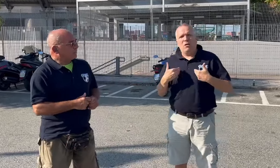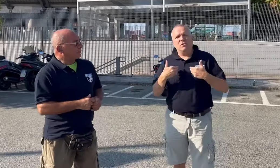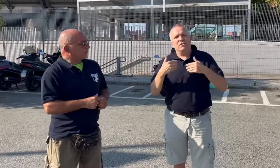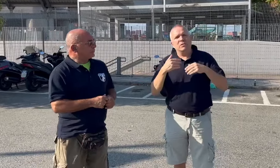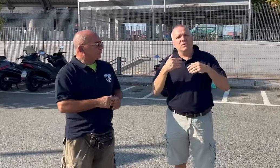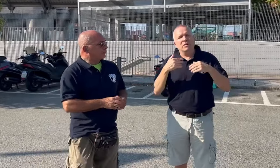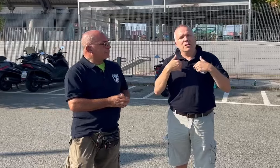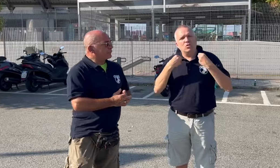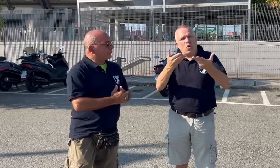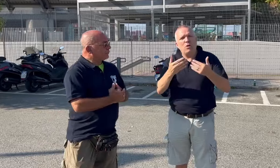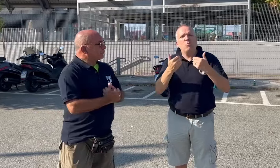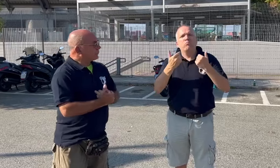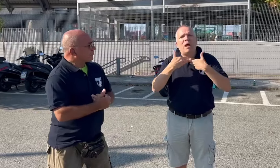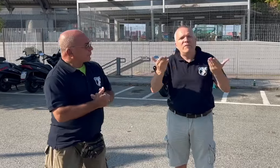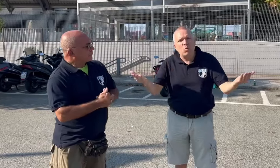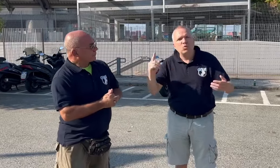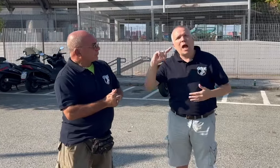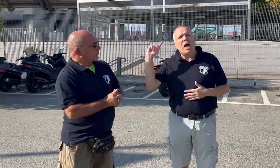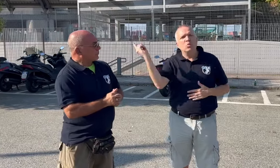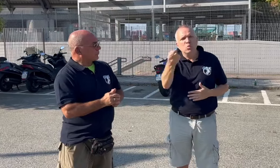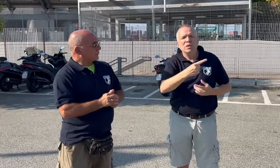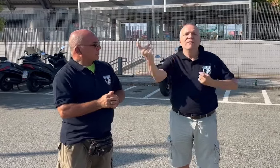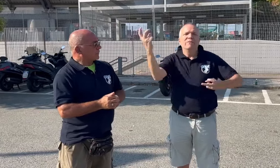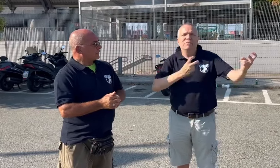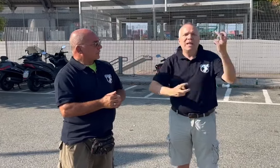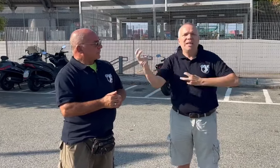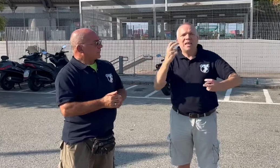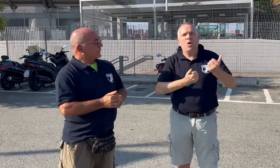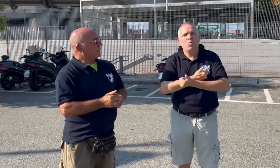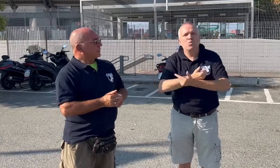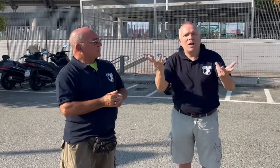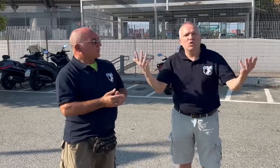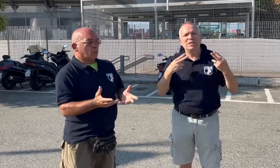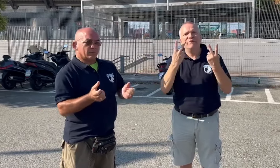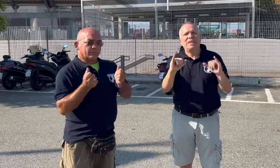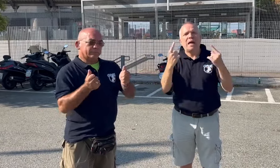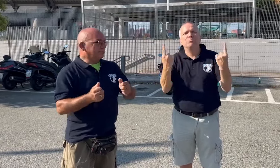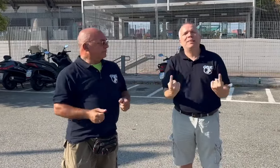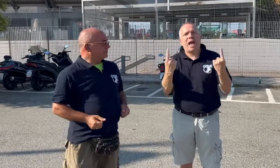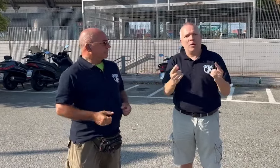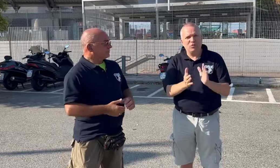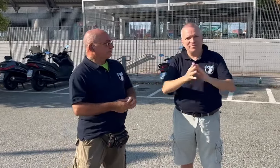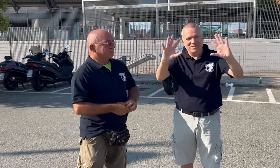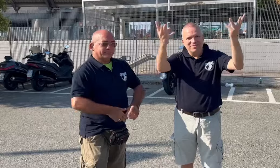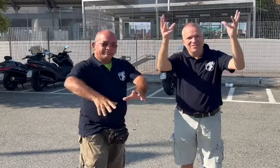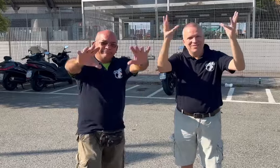Io vi do il benvenuto a tutti e vi aspettiamo numerosi. Ciao!